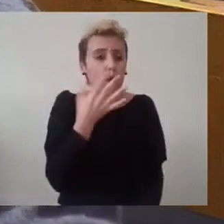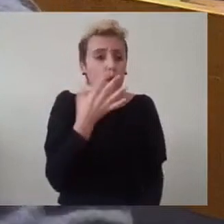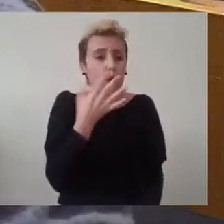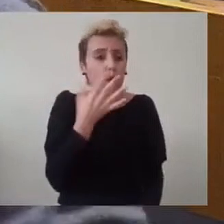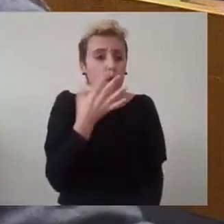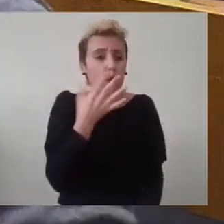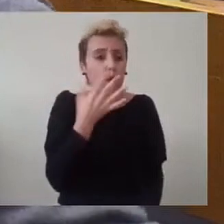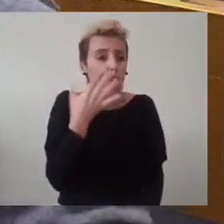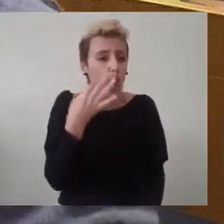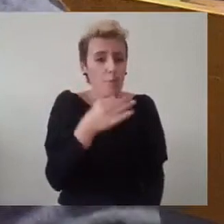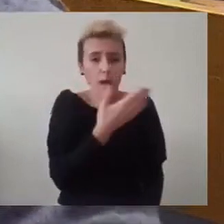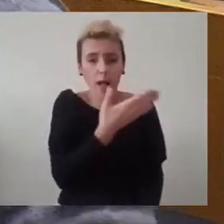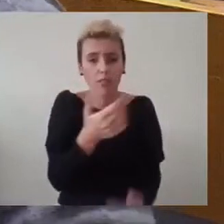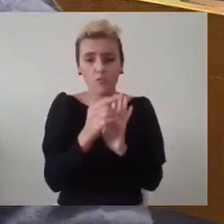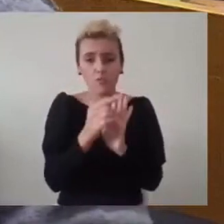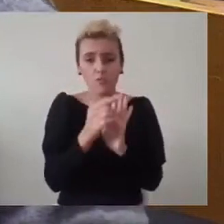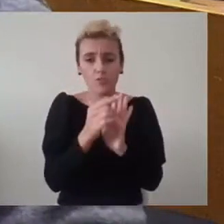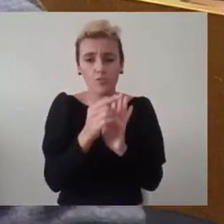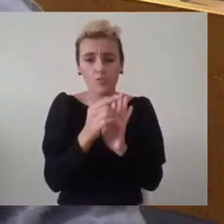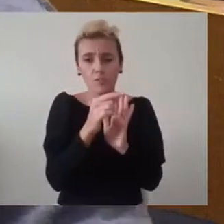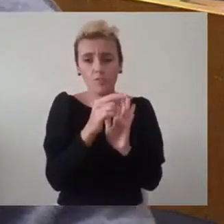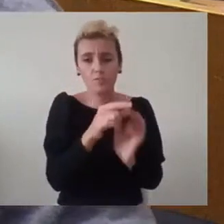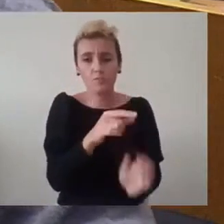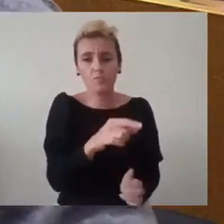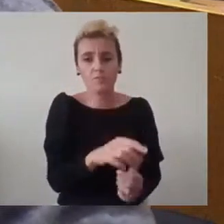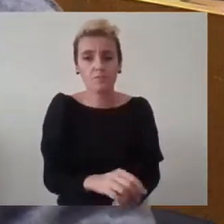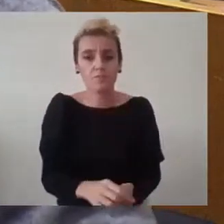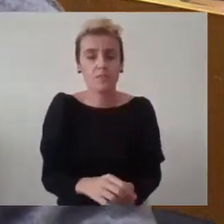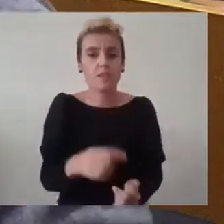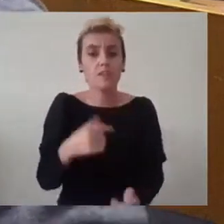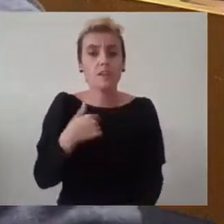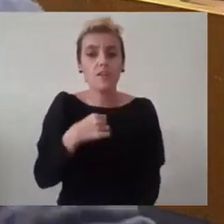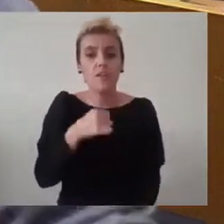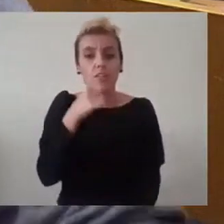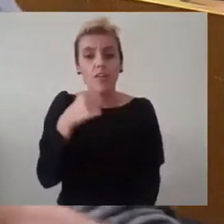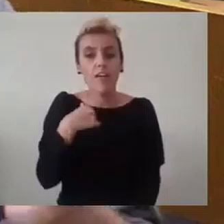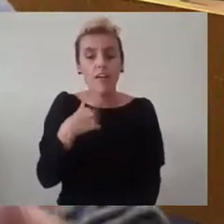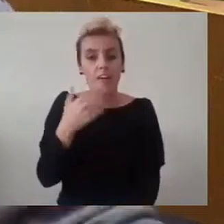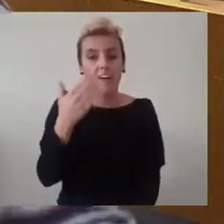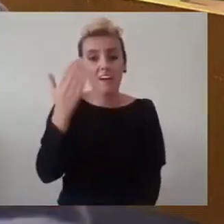coisa que eu tento ter o cuidado de fazer. Primeiro é não fazer previsões